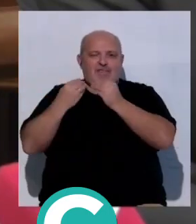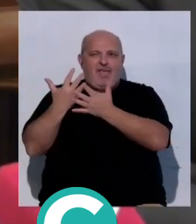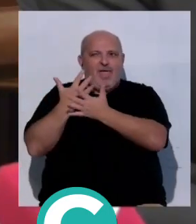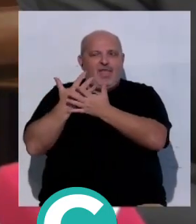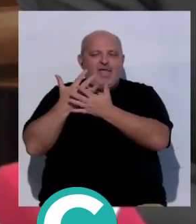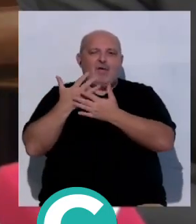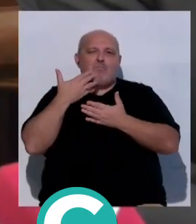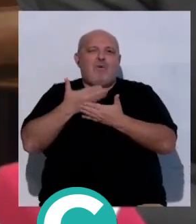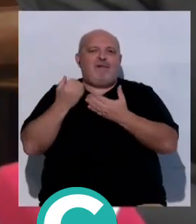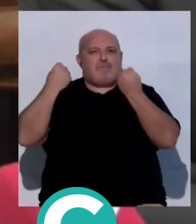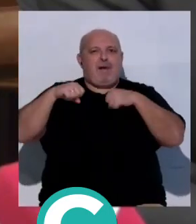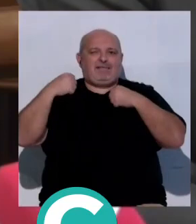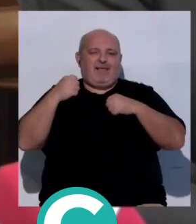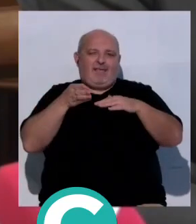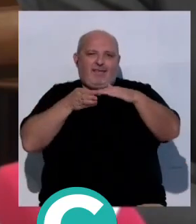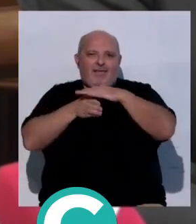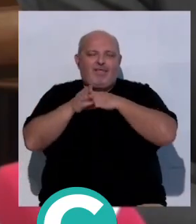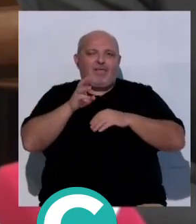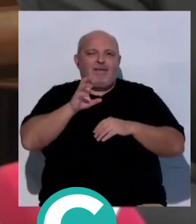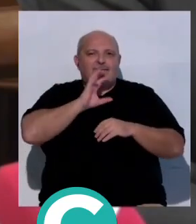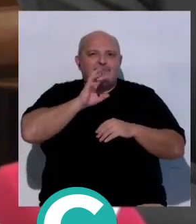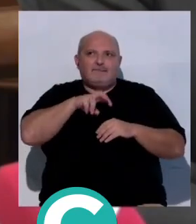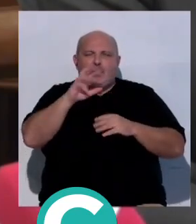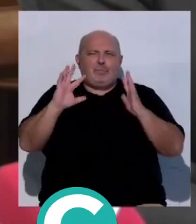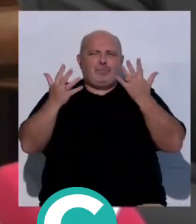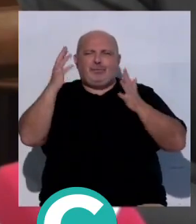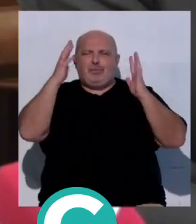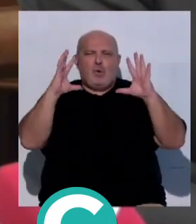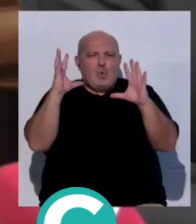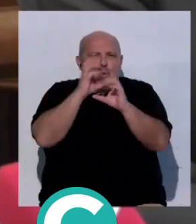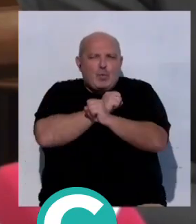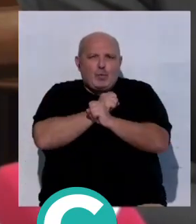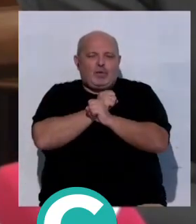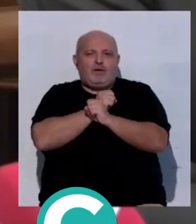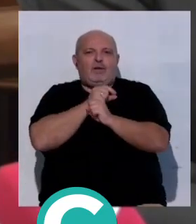a un incendio entran en esa casa que está llena de humo a oscura y tienen que salir